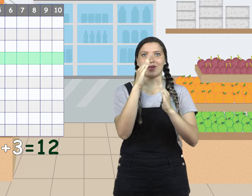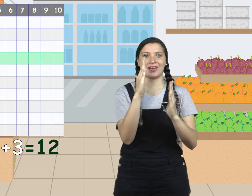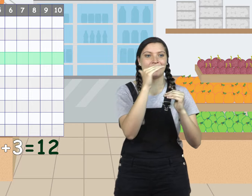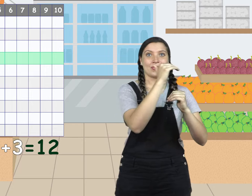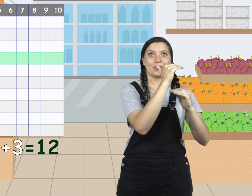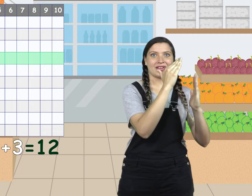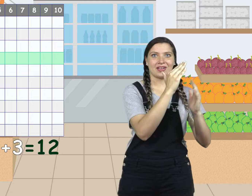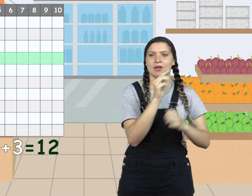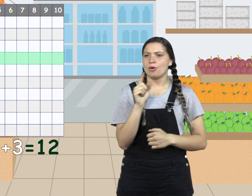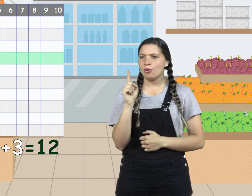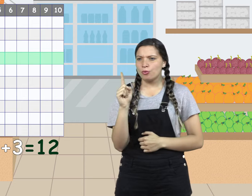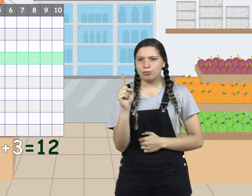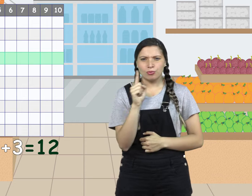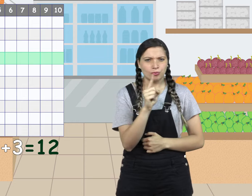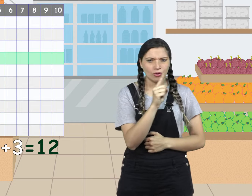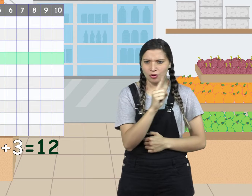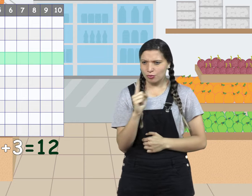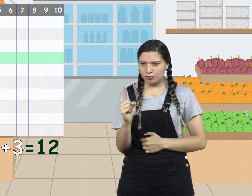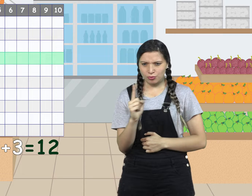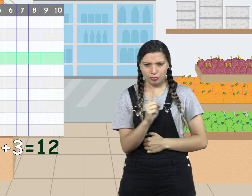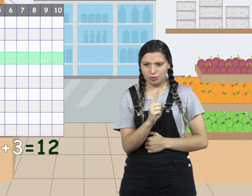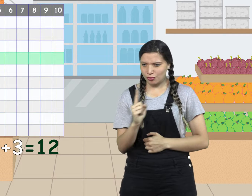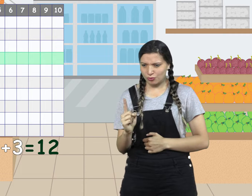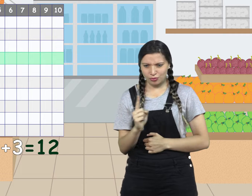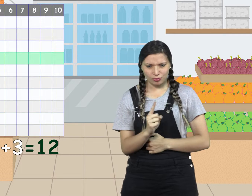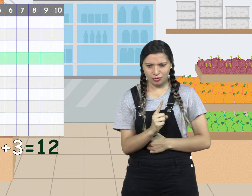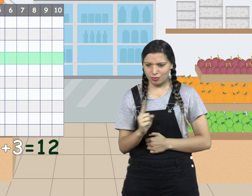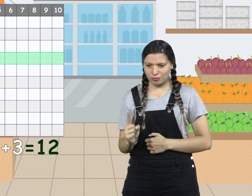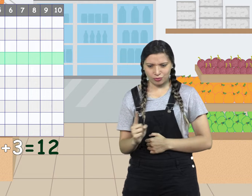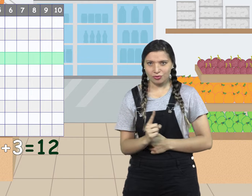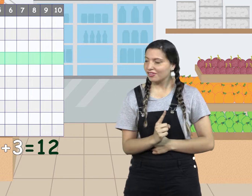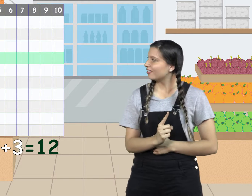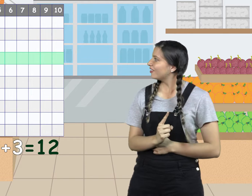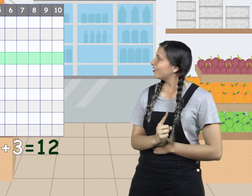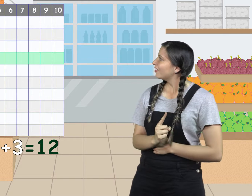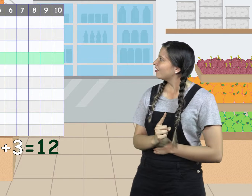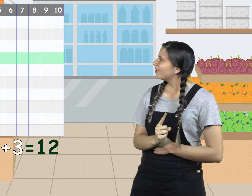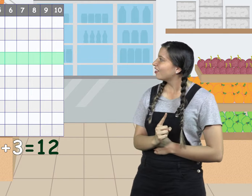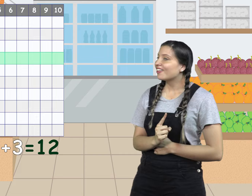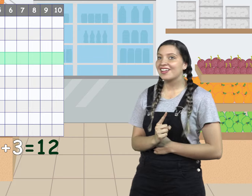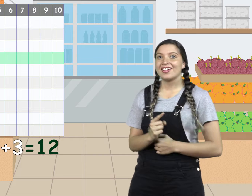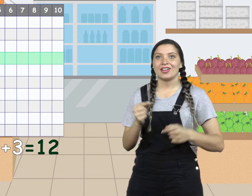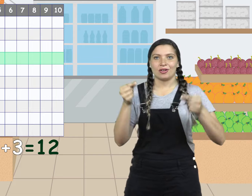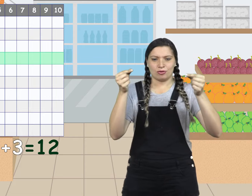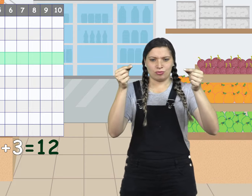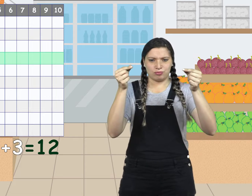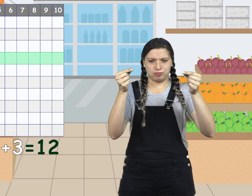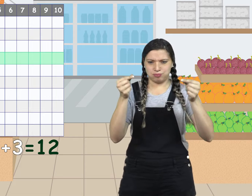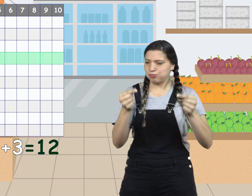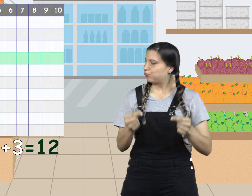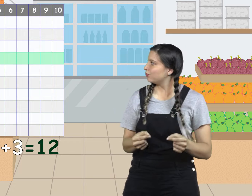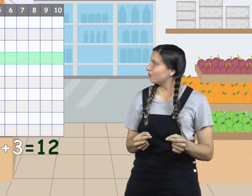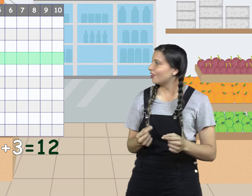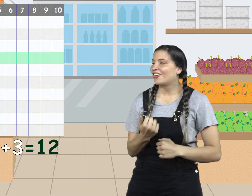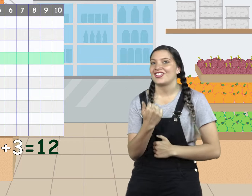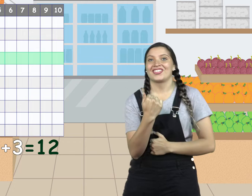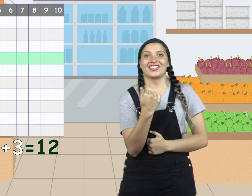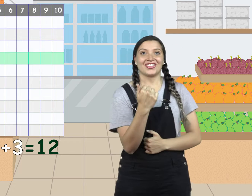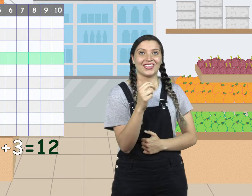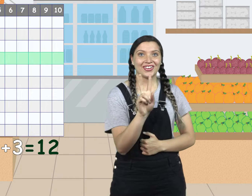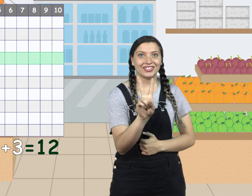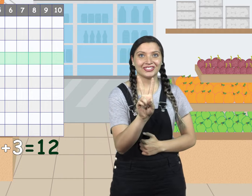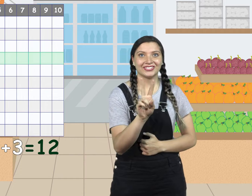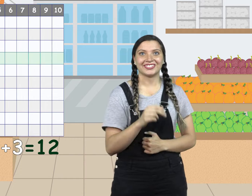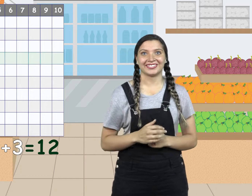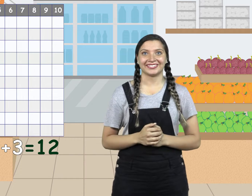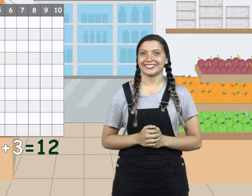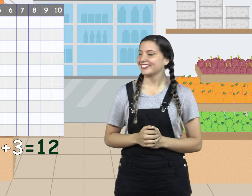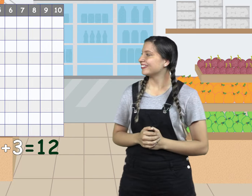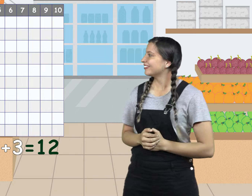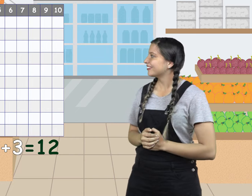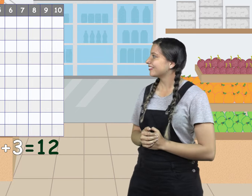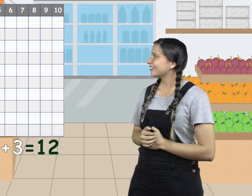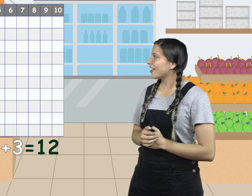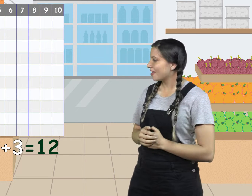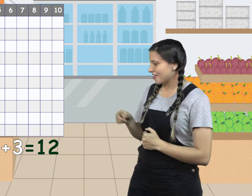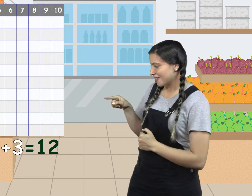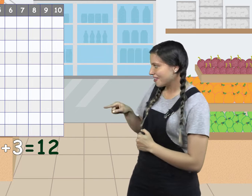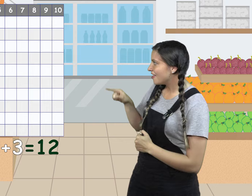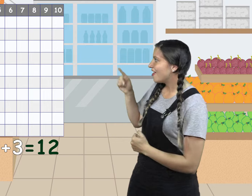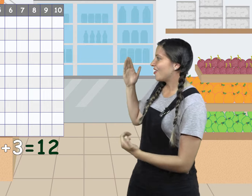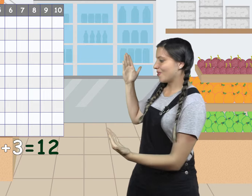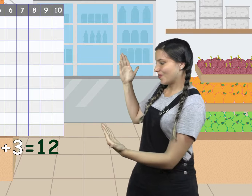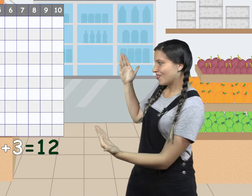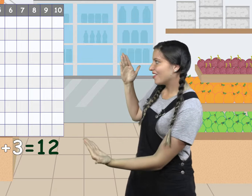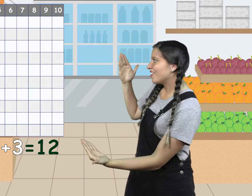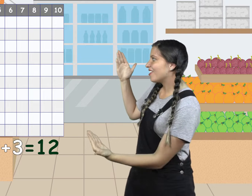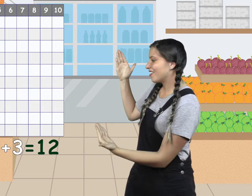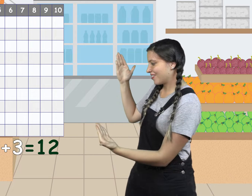lo que significa que en su interior hay doce cuadros; si los sumamos tendríamos como resultado la misma cantidad, doce.